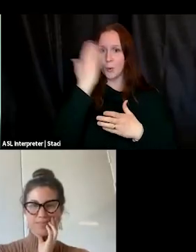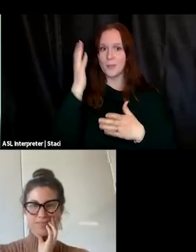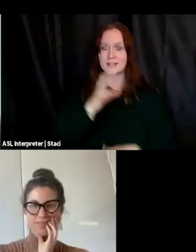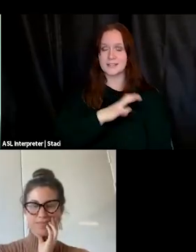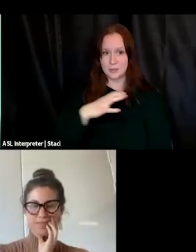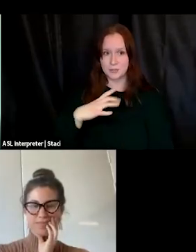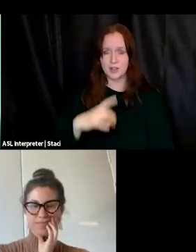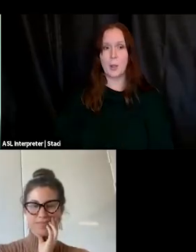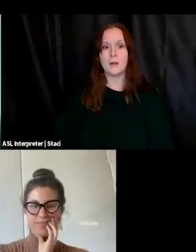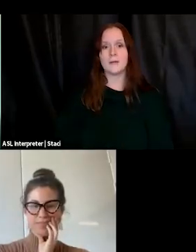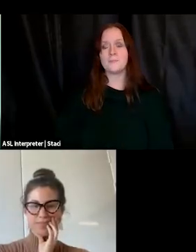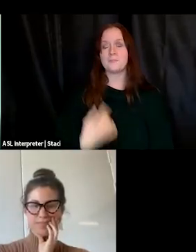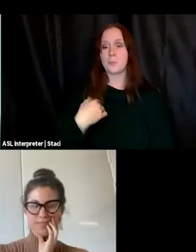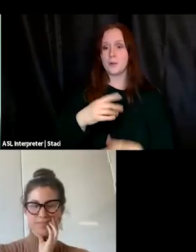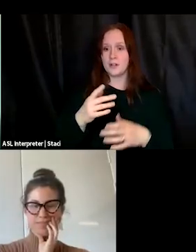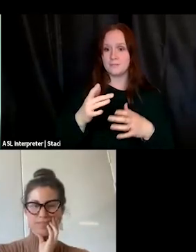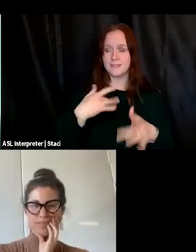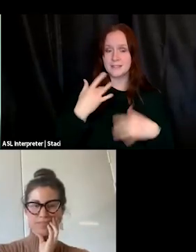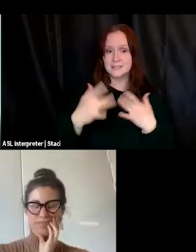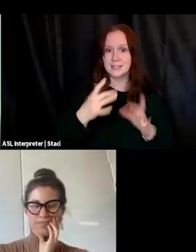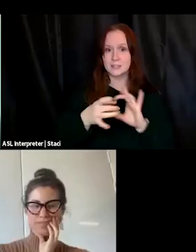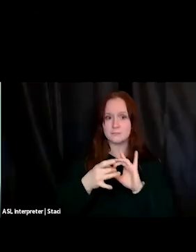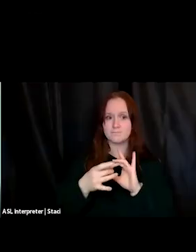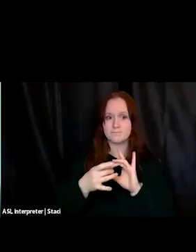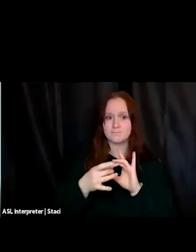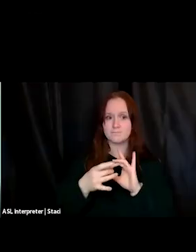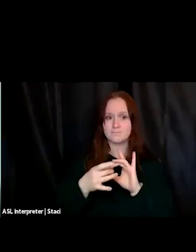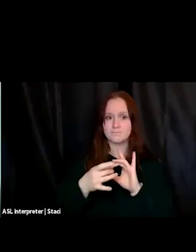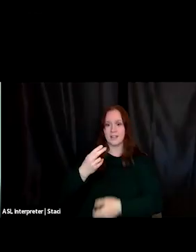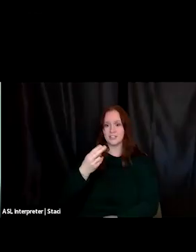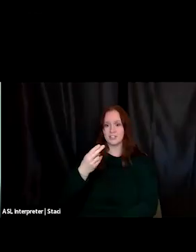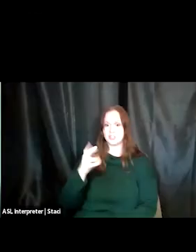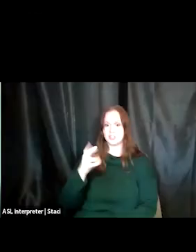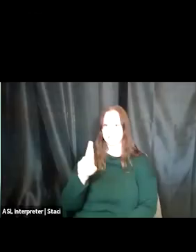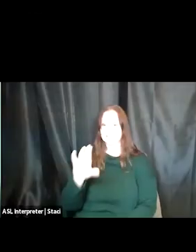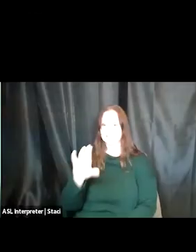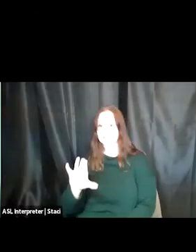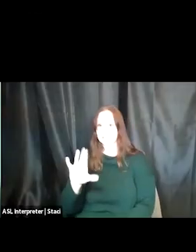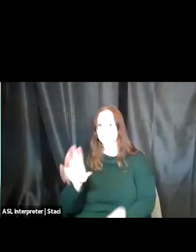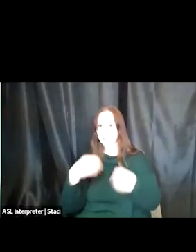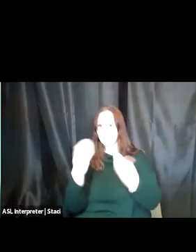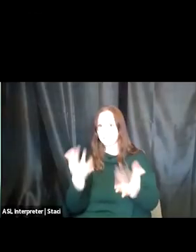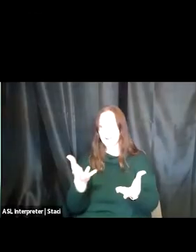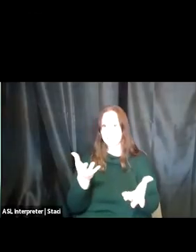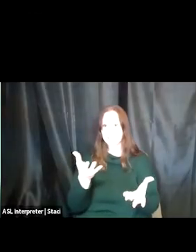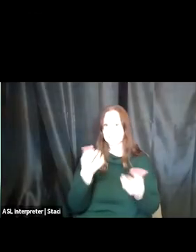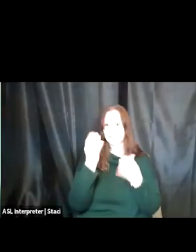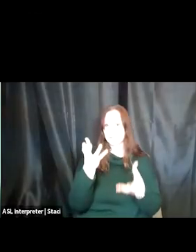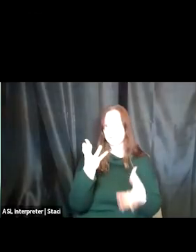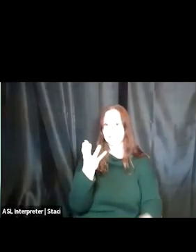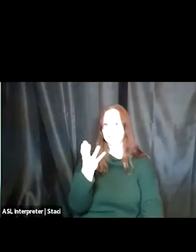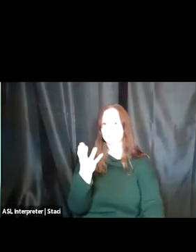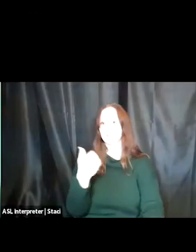Y gracias a todos nuestros asistentes. Sabíamos que este sería un tema muy importante para los proveedores de SOAR,